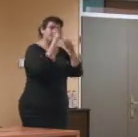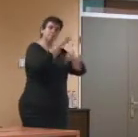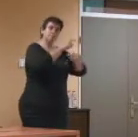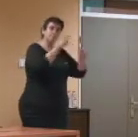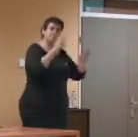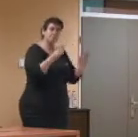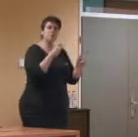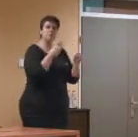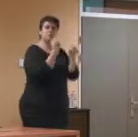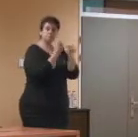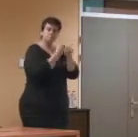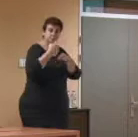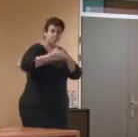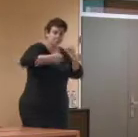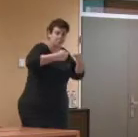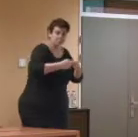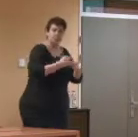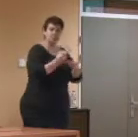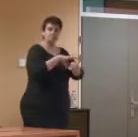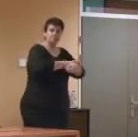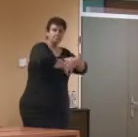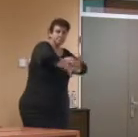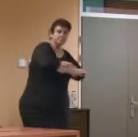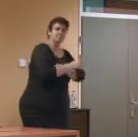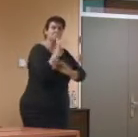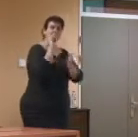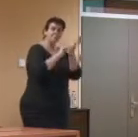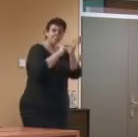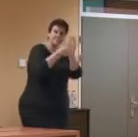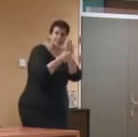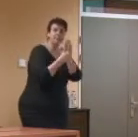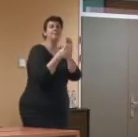aunque esta vez sí que se ven, porque están por ahí, los habréis visto por abajo, a la gente del equipo,